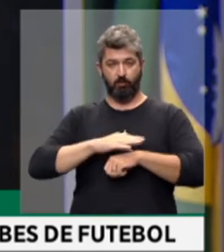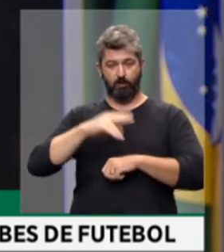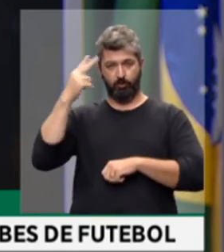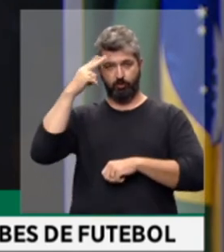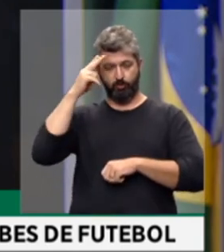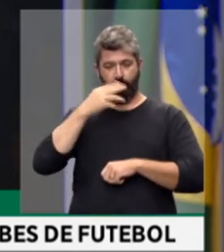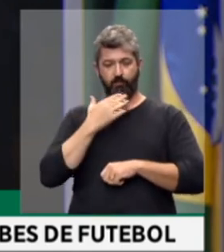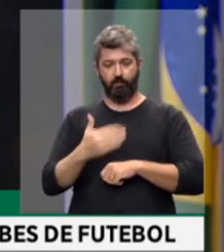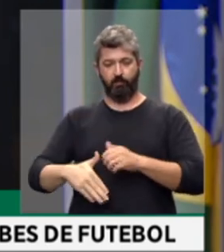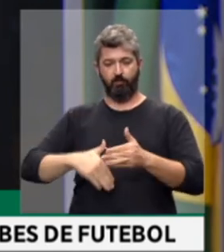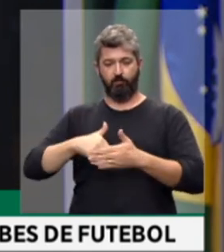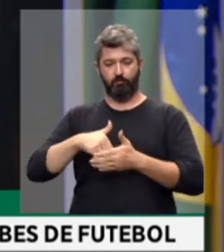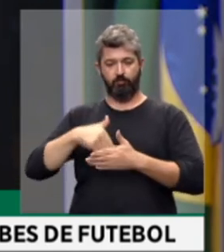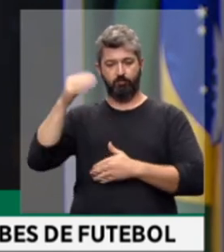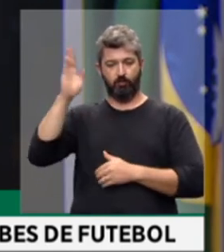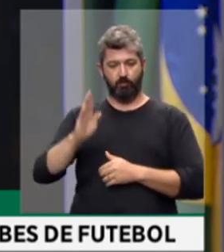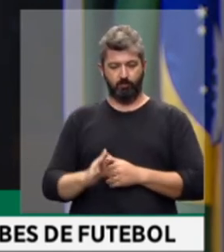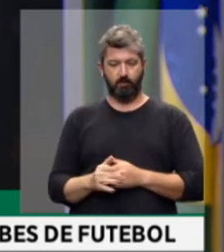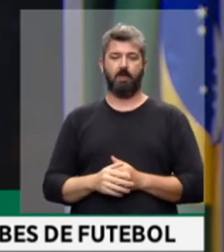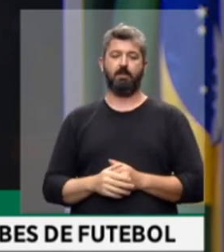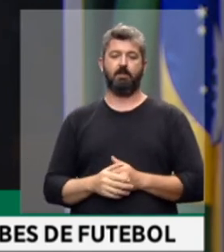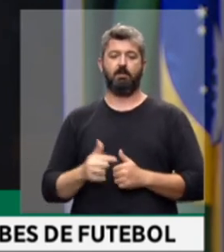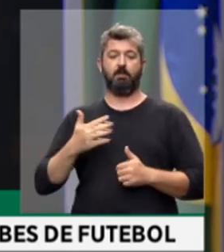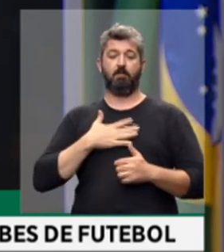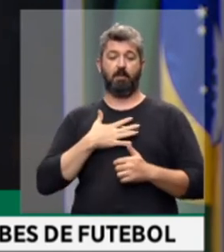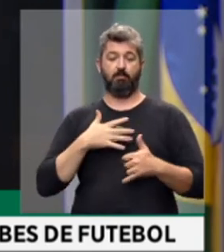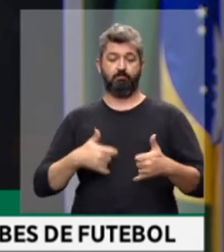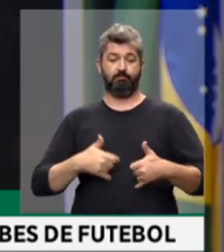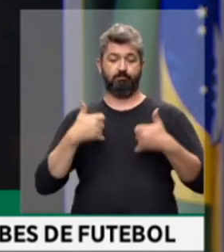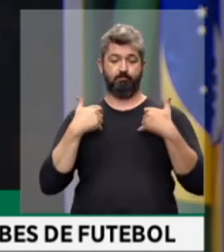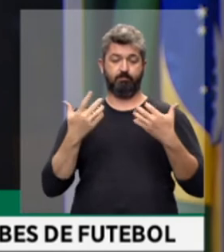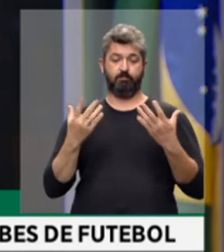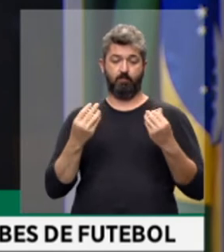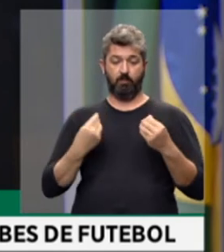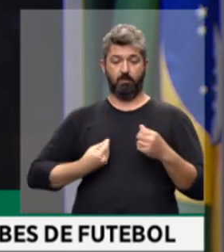DISCUSSÕES E HOJE ENCERRAMOS AQUI MAIS UM MOMENTO HISTÓRICO PARA O FUTEBOL